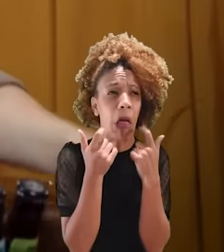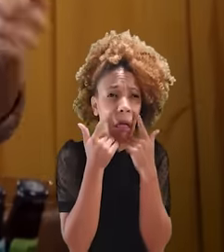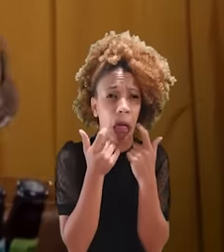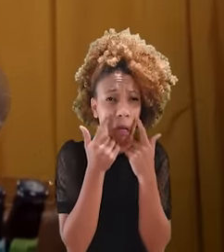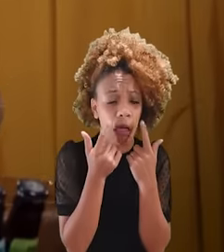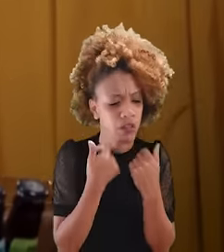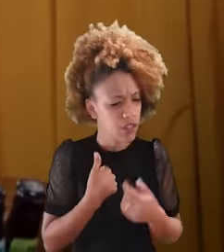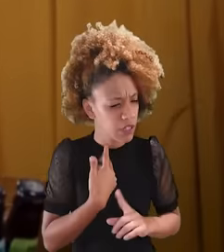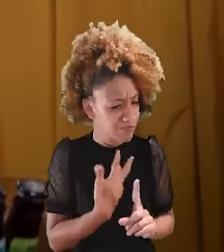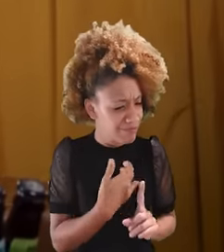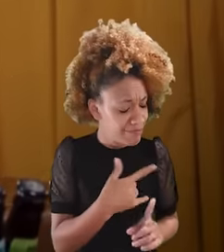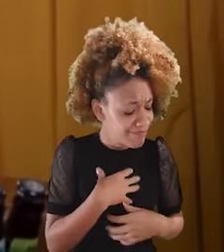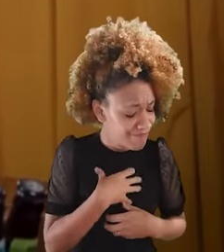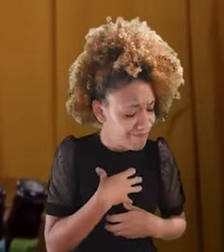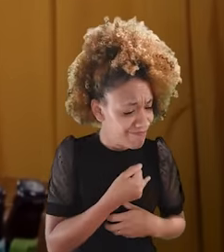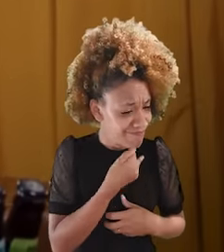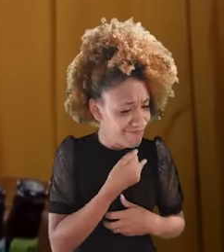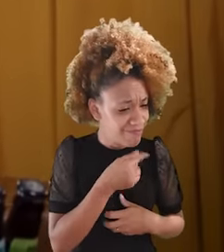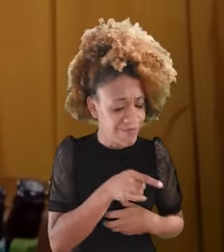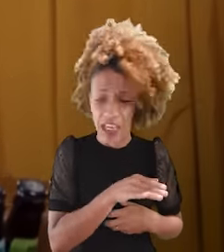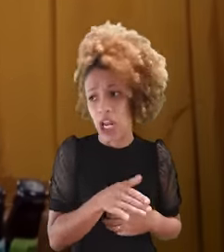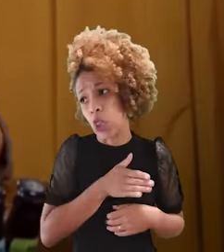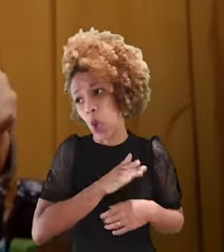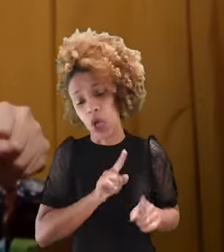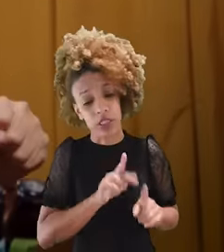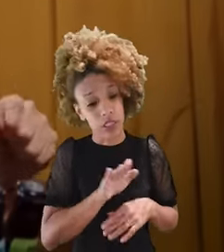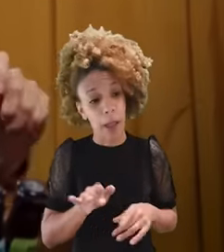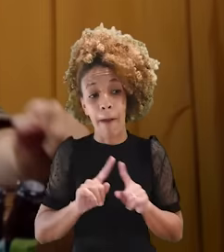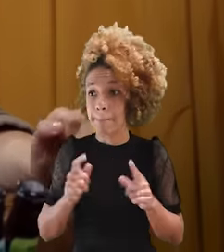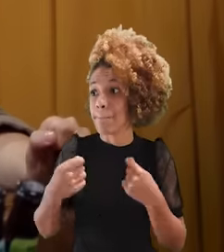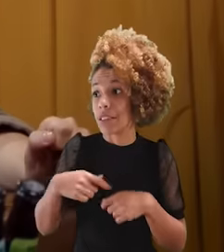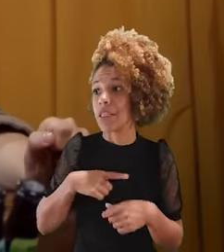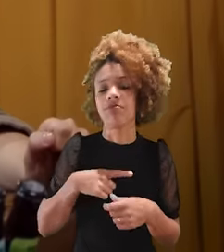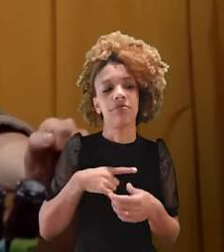tocado pela criança muito embora não gostasse de criança e disz sua boneca não sumiu Ela foi viajar